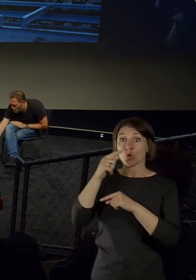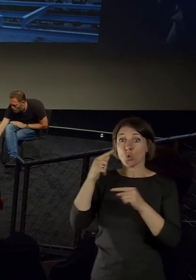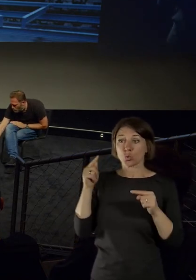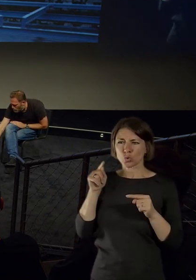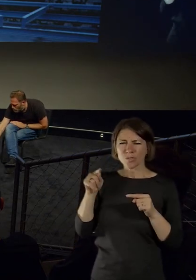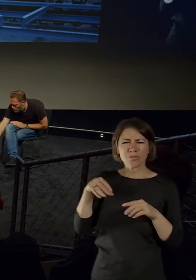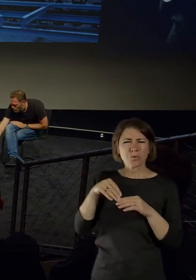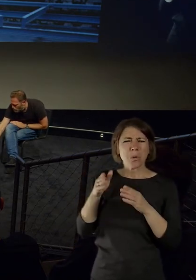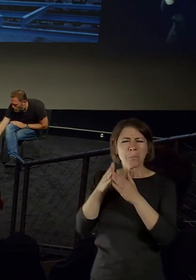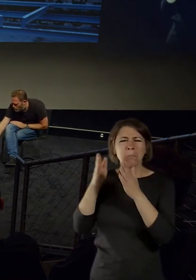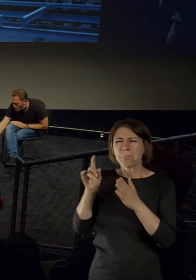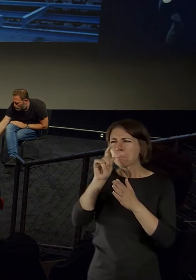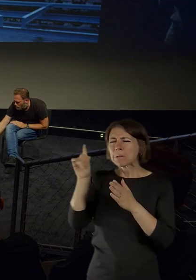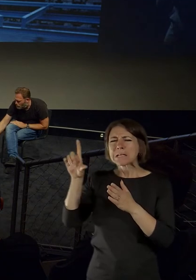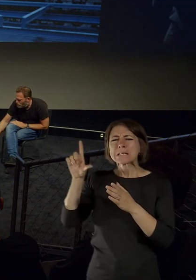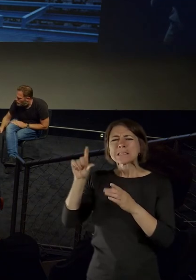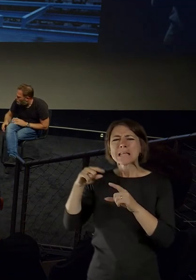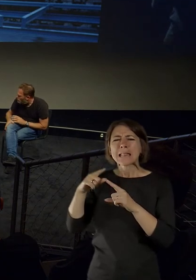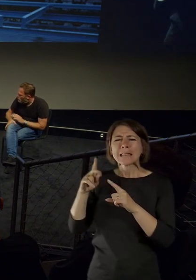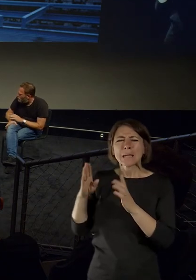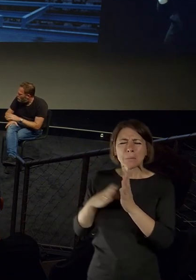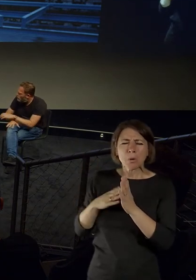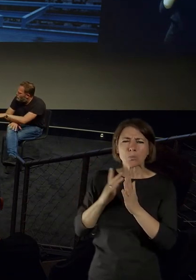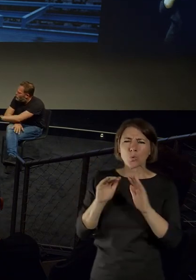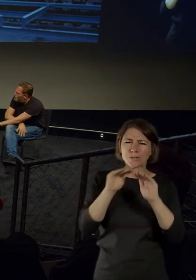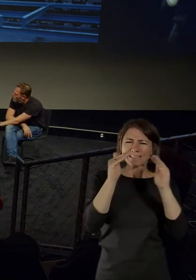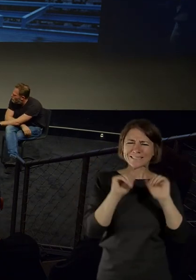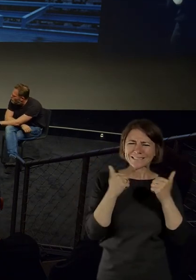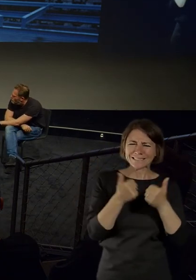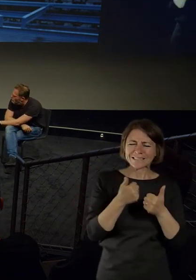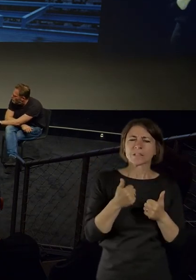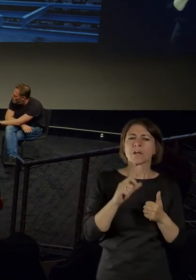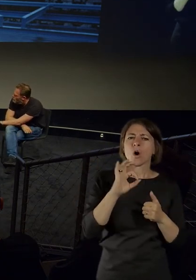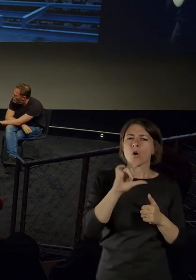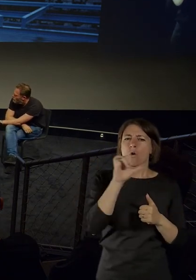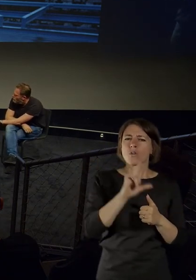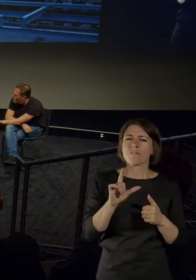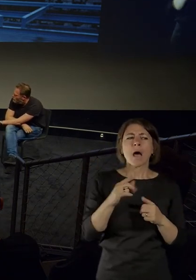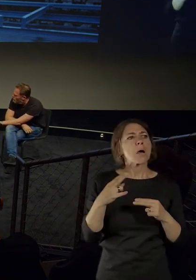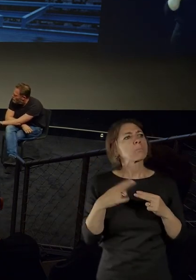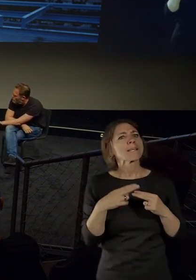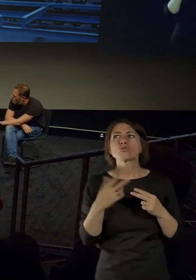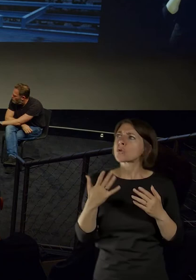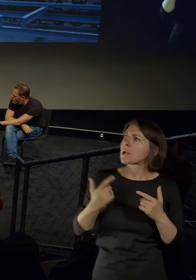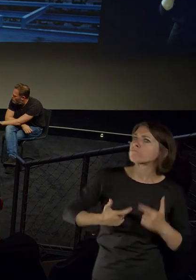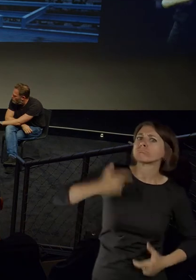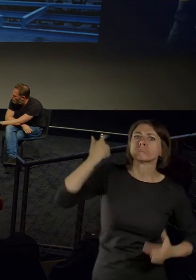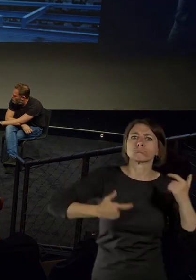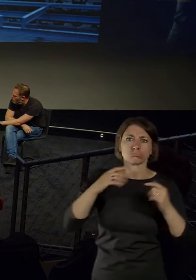neboli O2, tam žádná výšková budova není. Skutečně výšková budova. Takže za a.